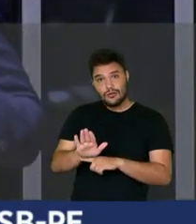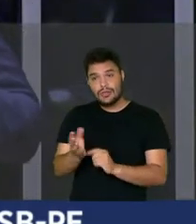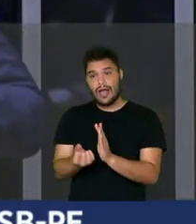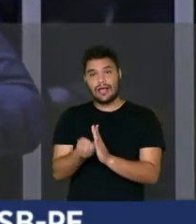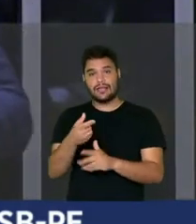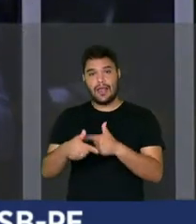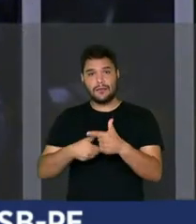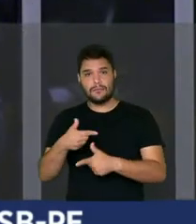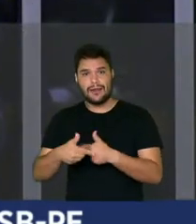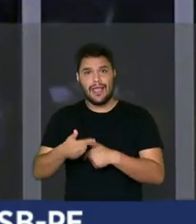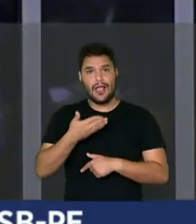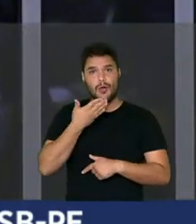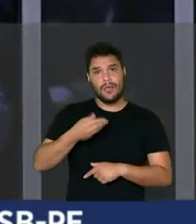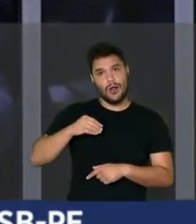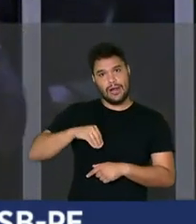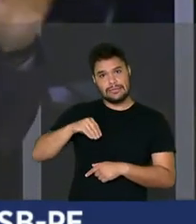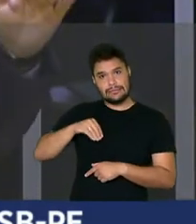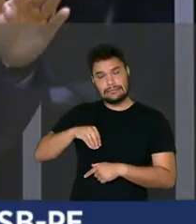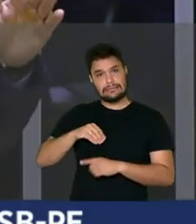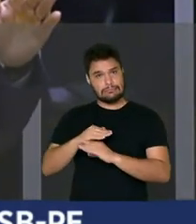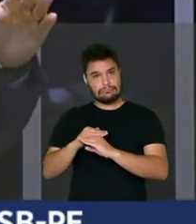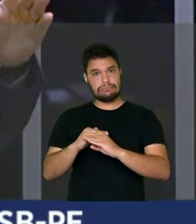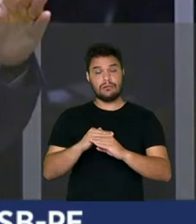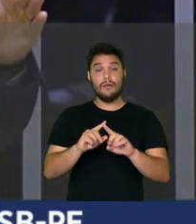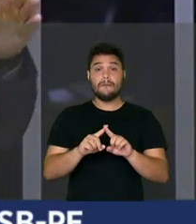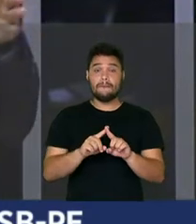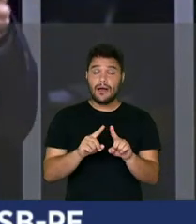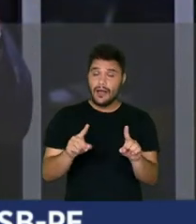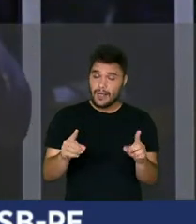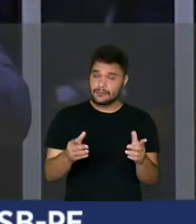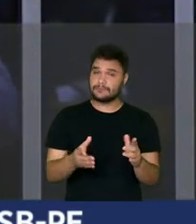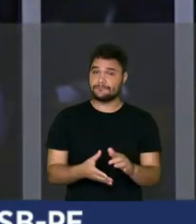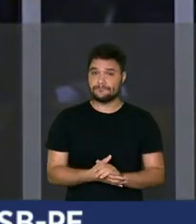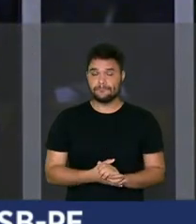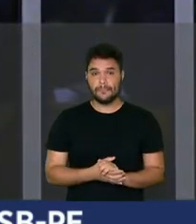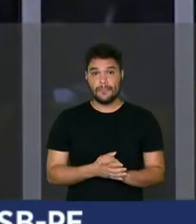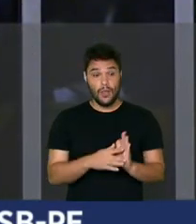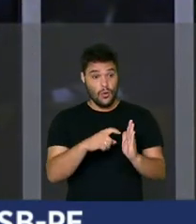PODER GERAR EMPREGO, GERAR RENDA, E TER UMA DISTRIBUIÇÃO MAIS JUSTA DE RENDA. MAS POIS BEM, A CARGA